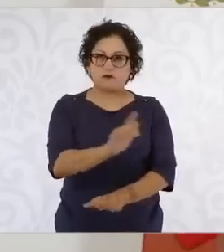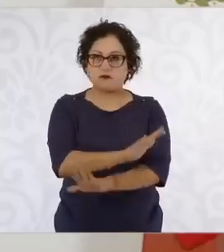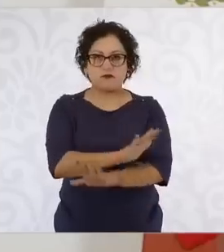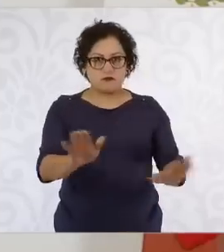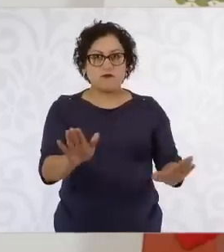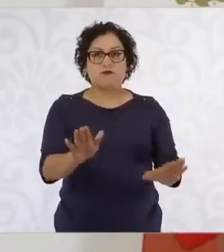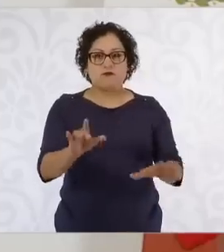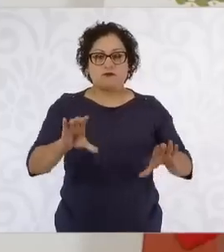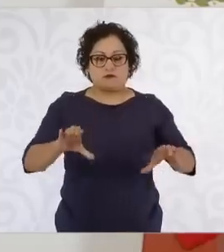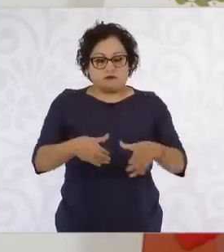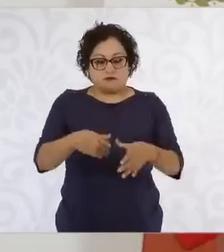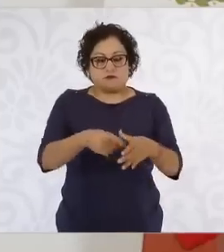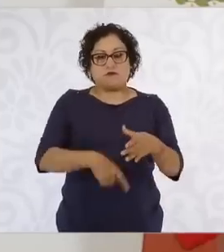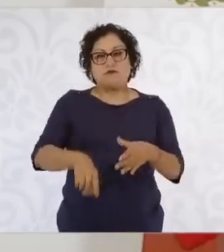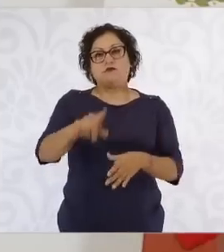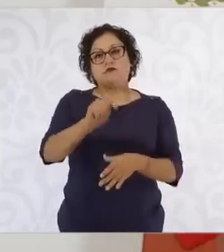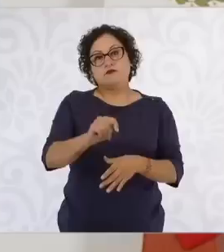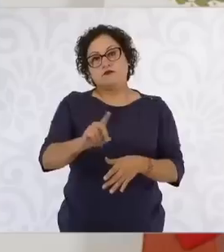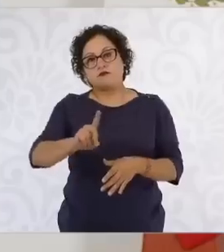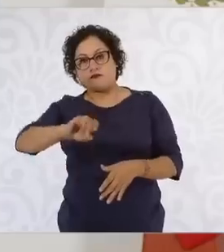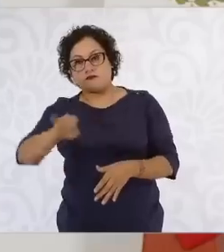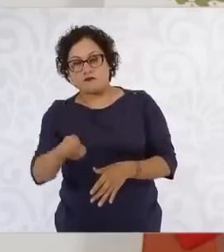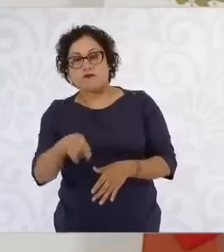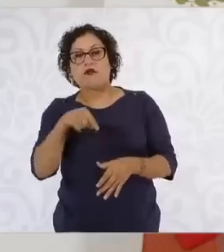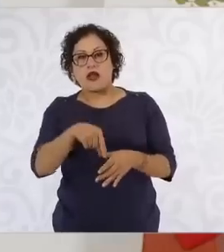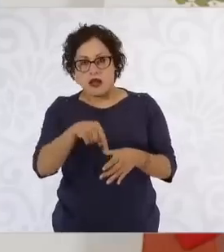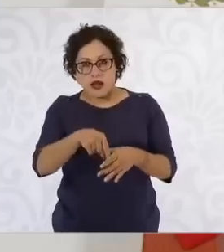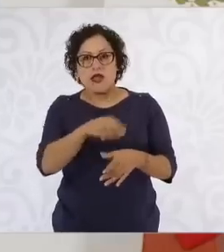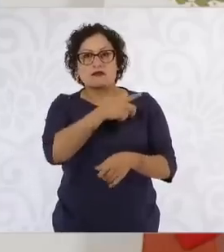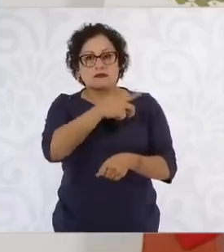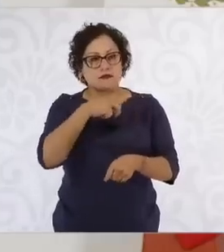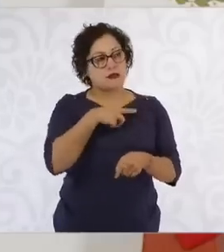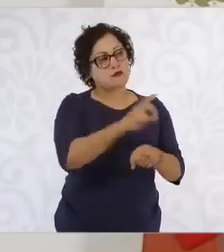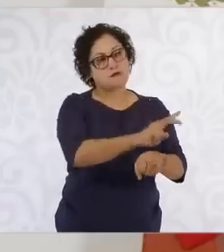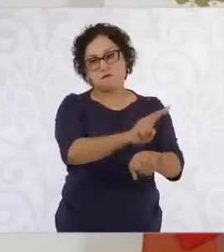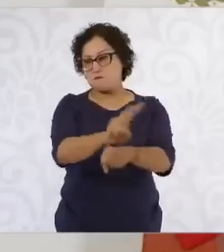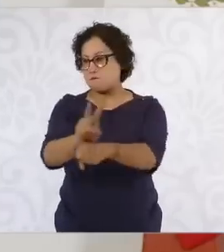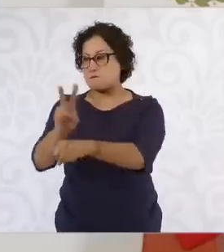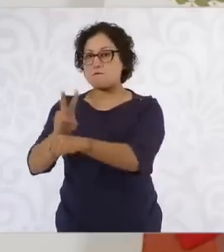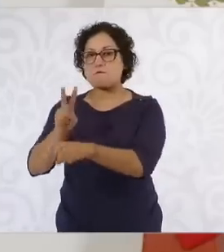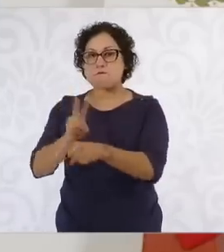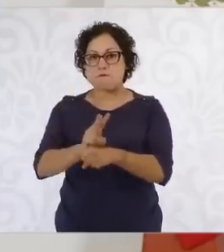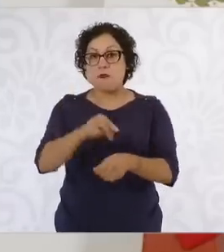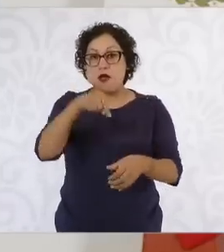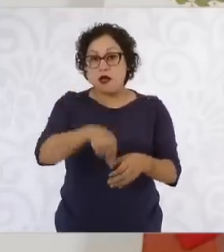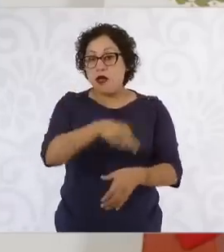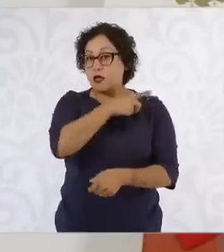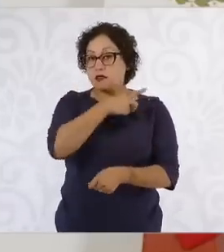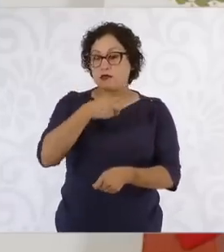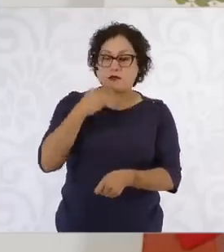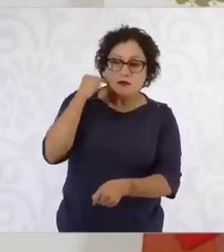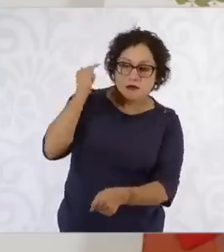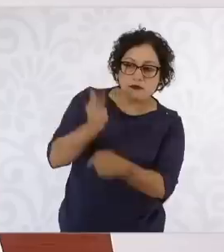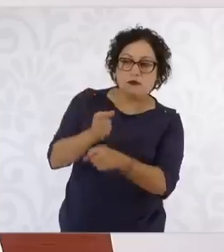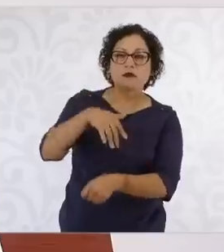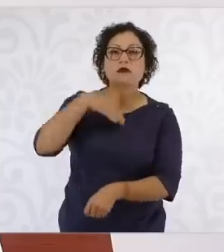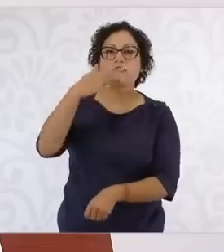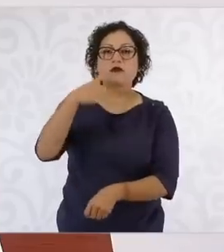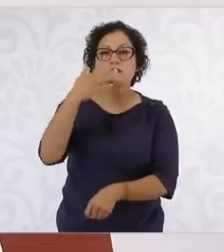en el poder judicial y que si se comete algún acto de corrupción pues puedan ser